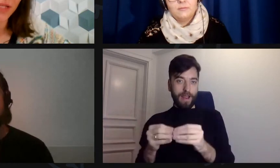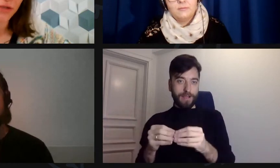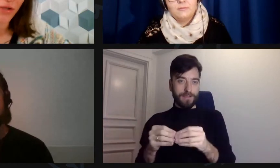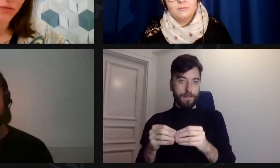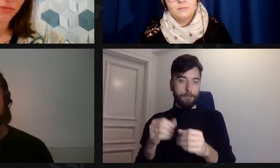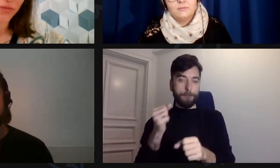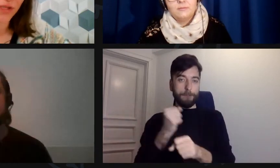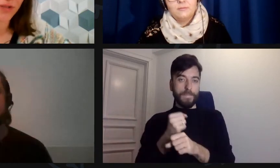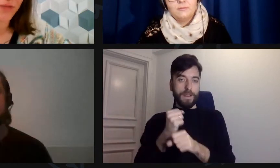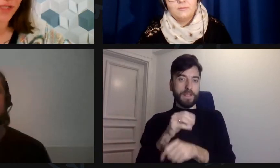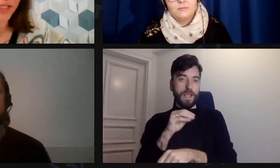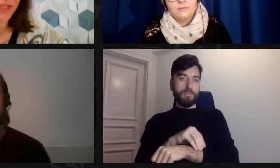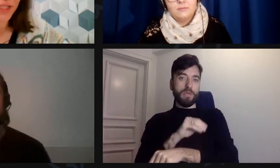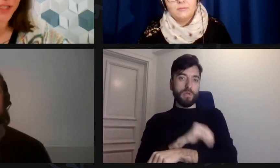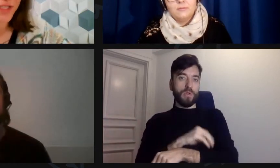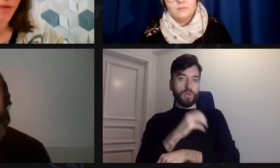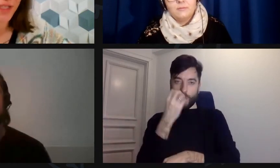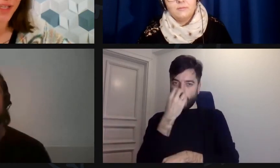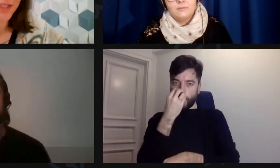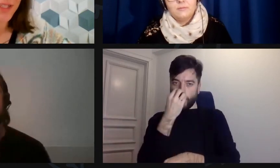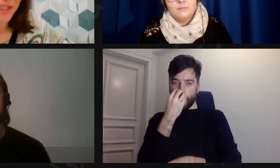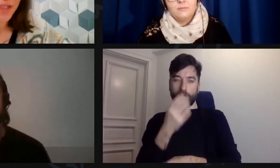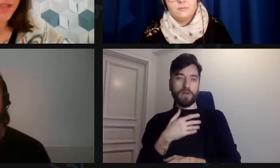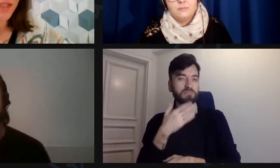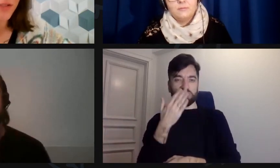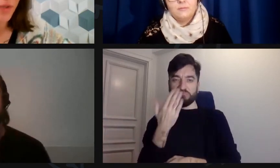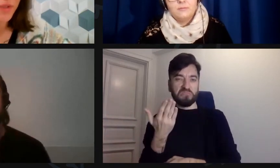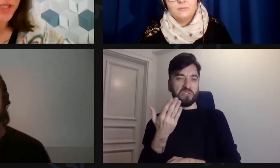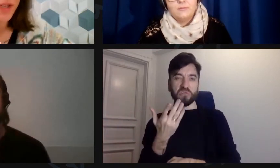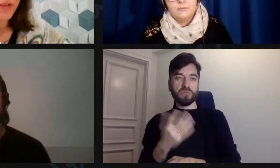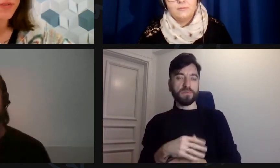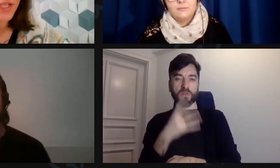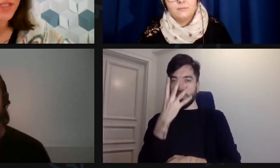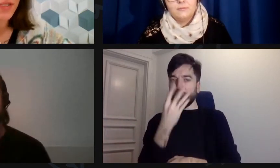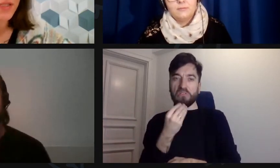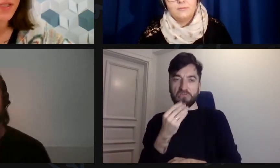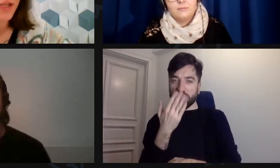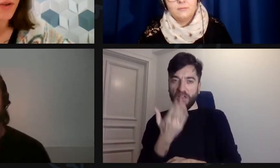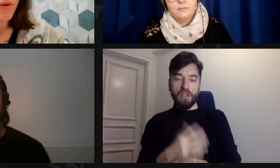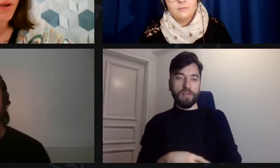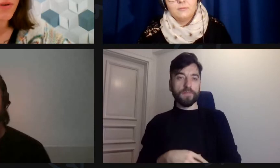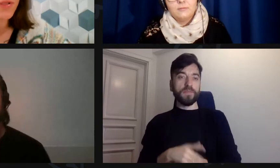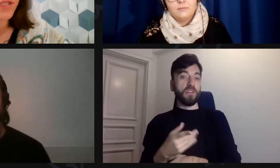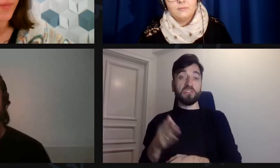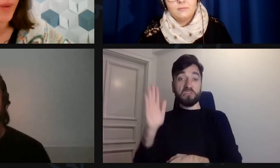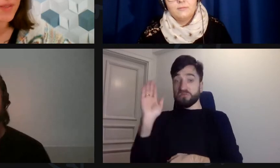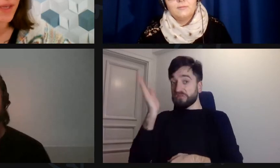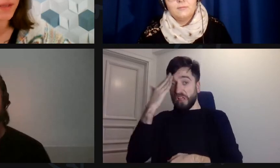Jak to wygląda gdzie obce sobie osoby łączy pasja?